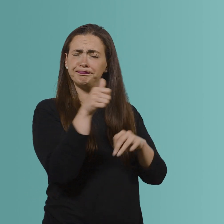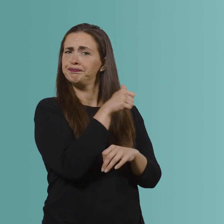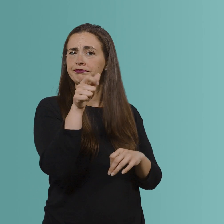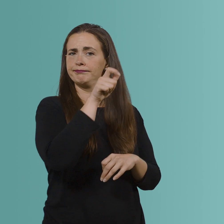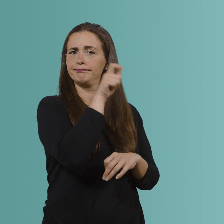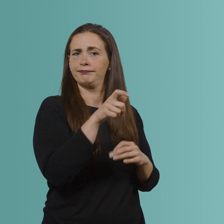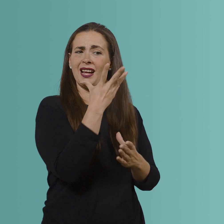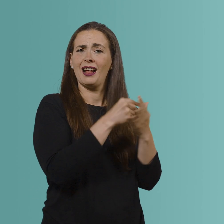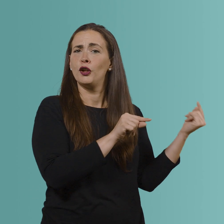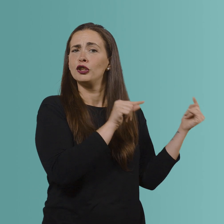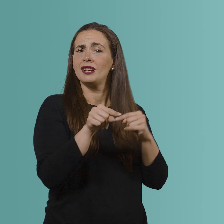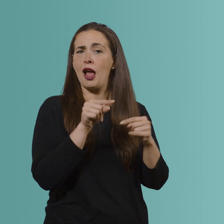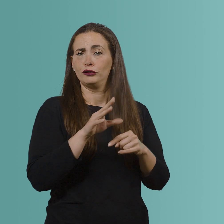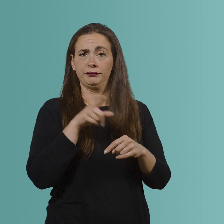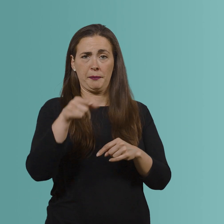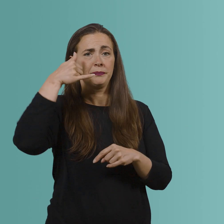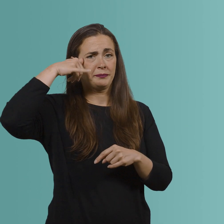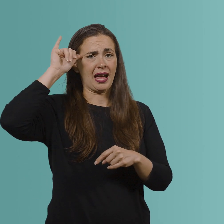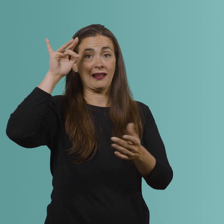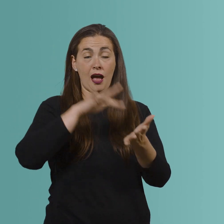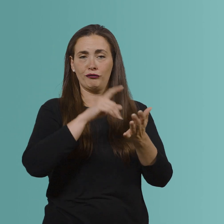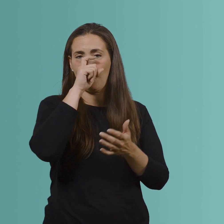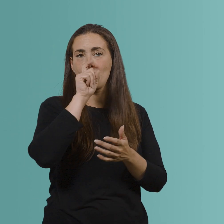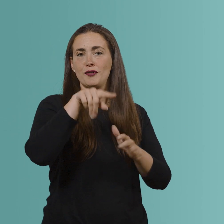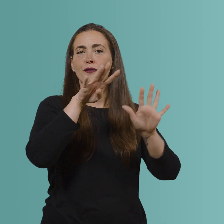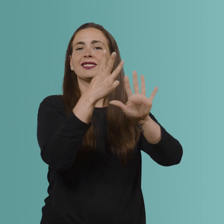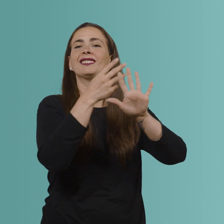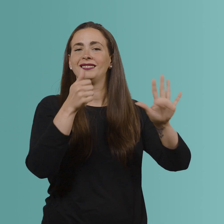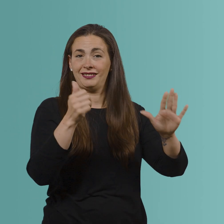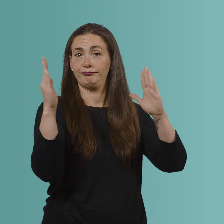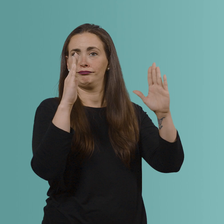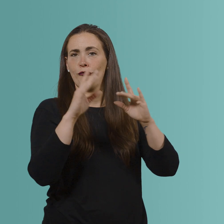Els primers refugiats que van arribar a Mataró, a inicis de la tardor de 1936,